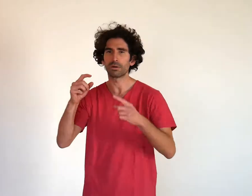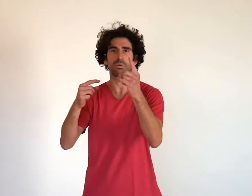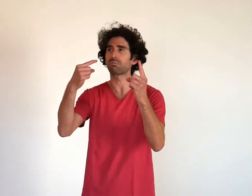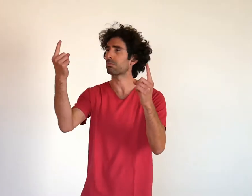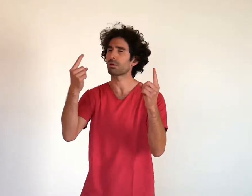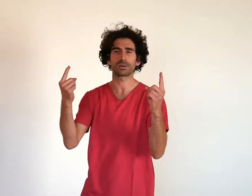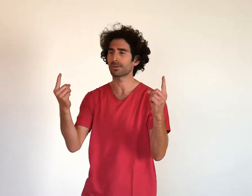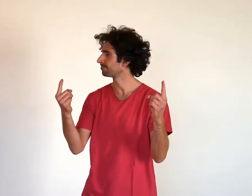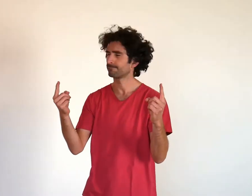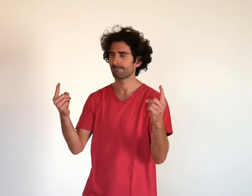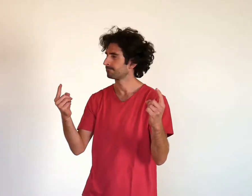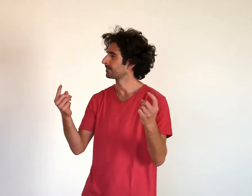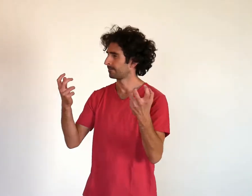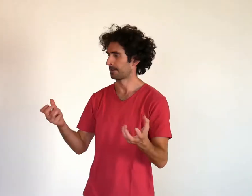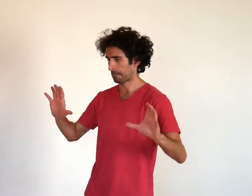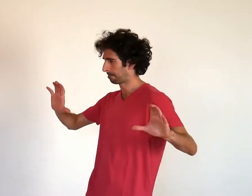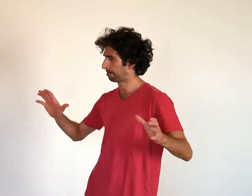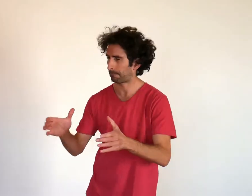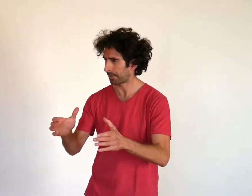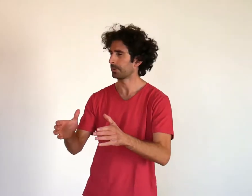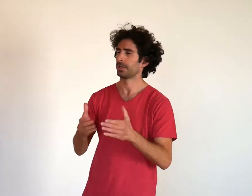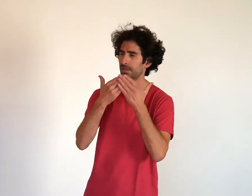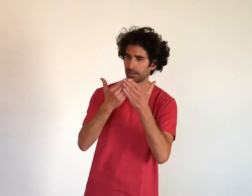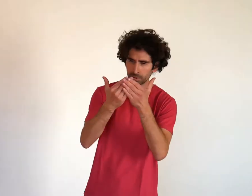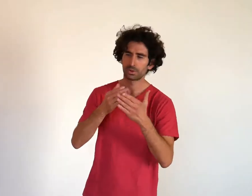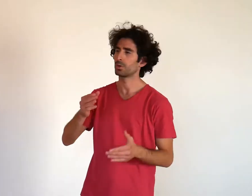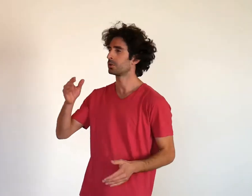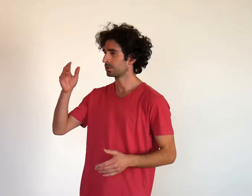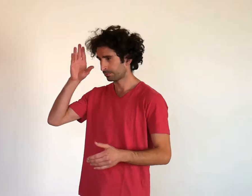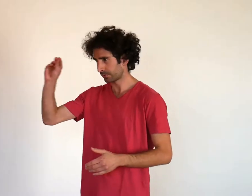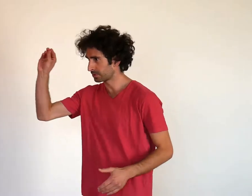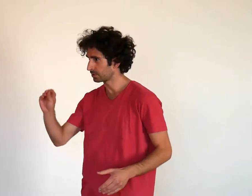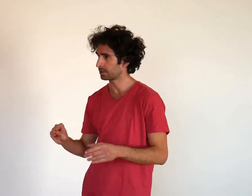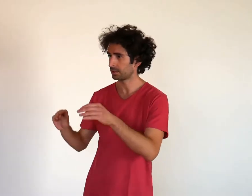ils étaient isolés. Ils veulent alors se regrouper et créer un réseau